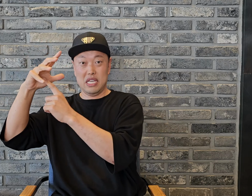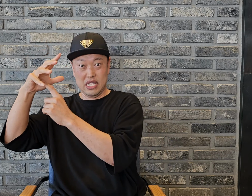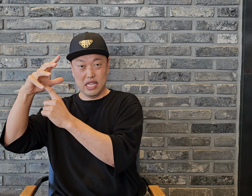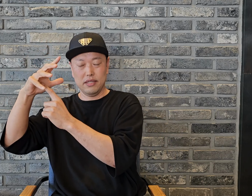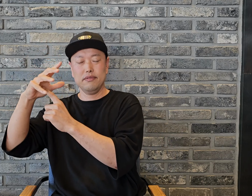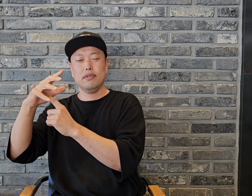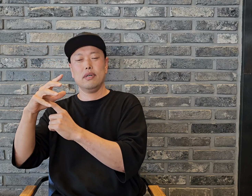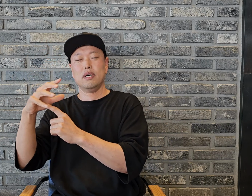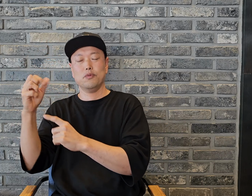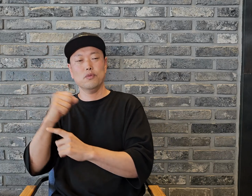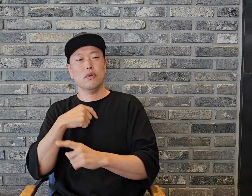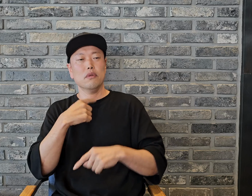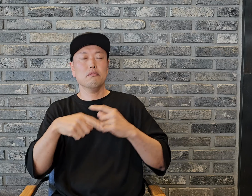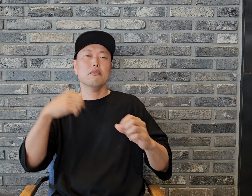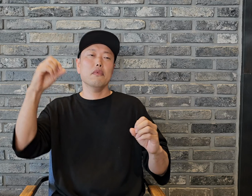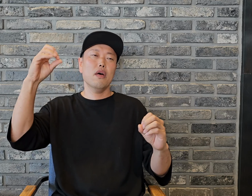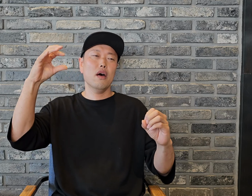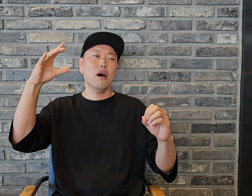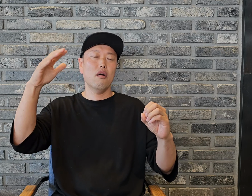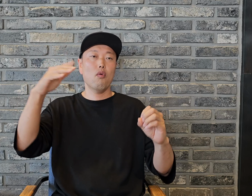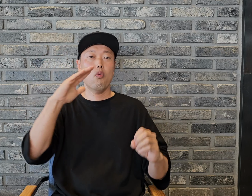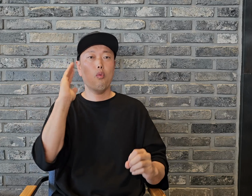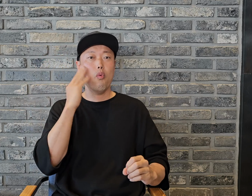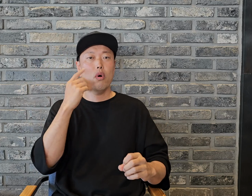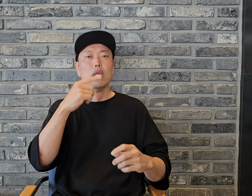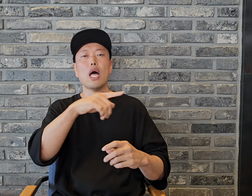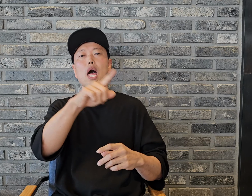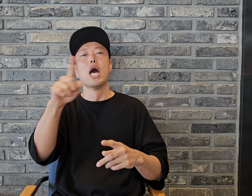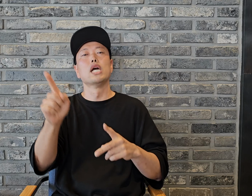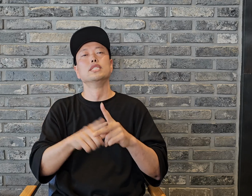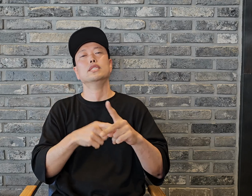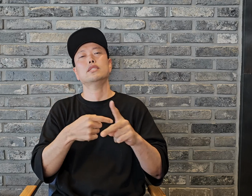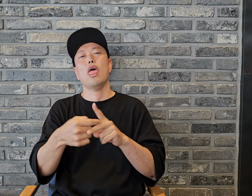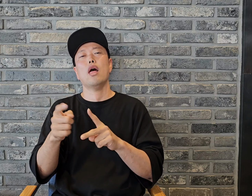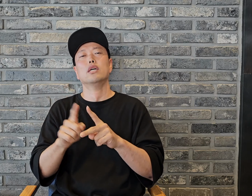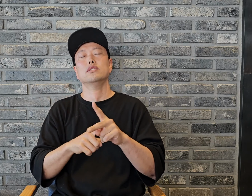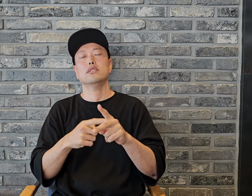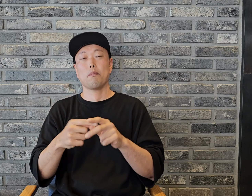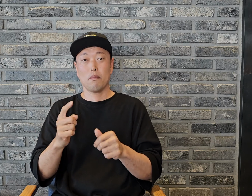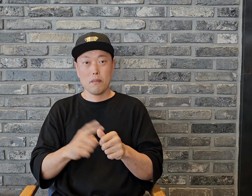これを見た聴覚障害者の方々からは「 みんなわかった」「